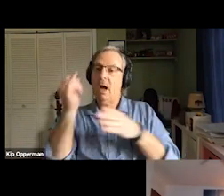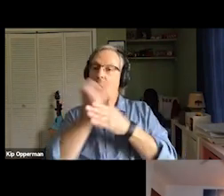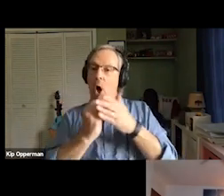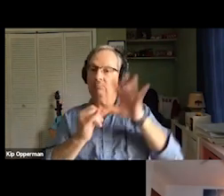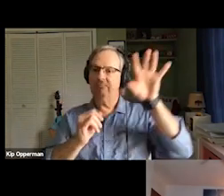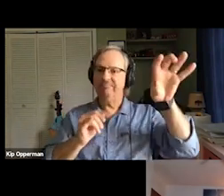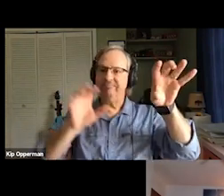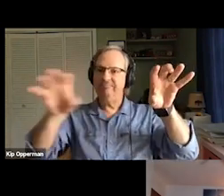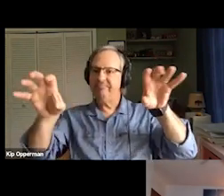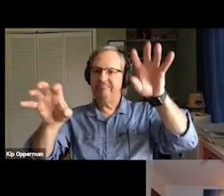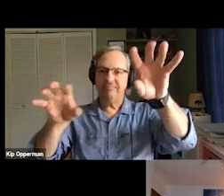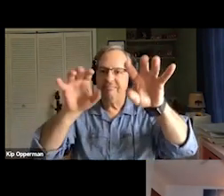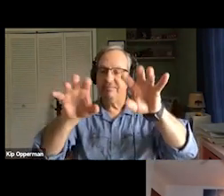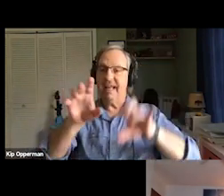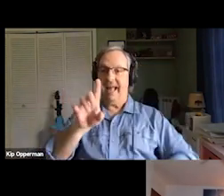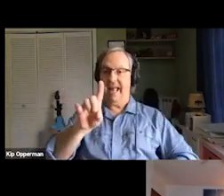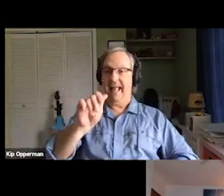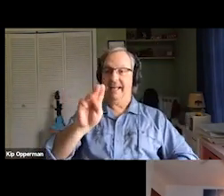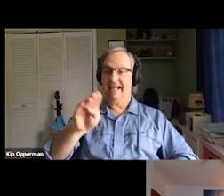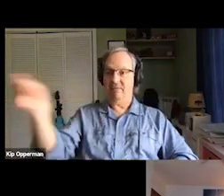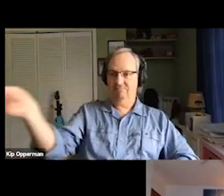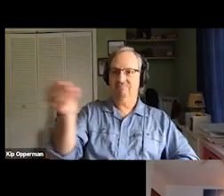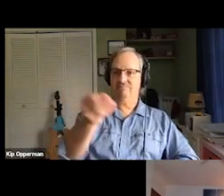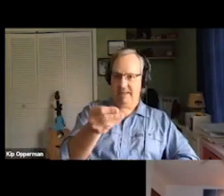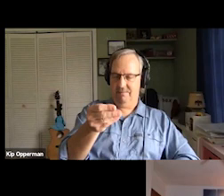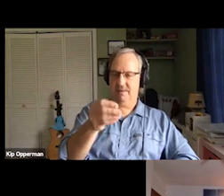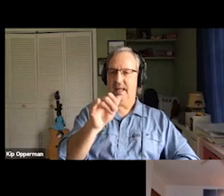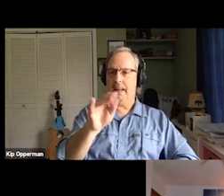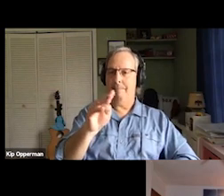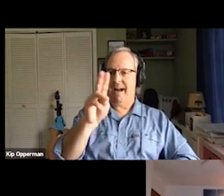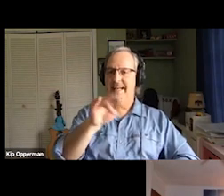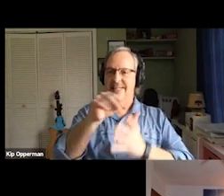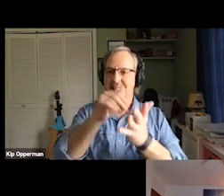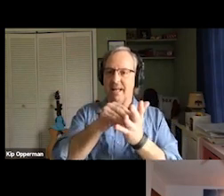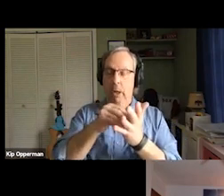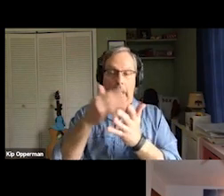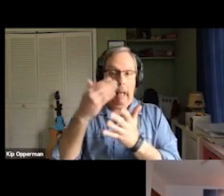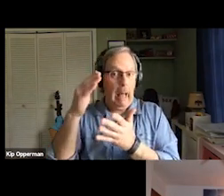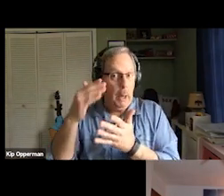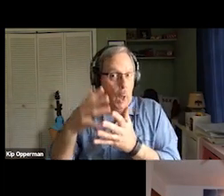que Dave pudo donar al Centro Imani. No estoy seguro de cuánto dinero vale mucho de esto,